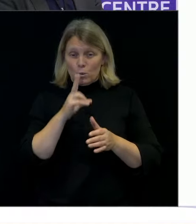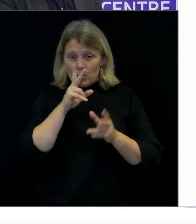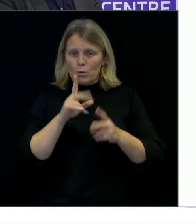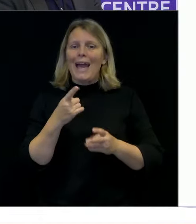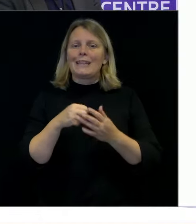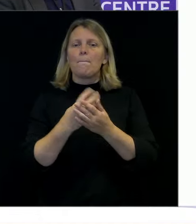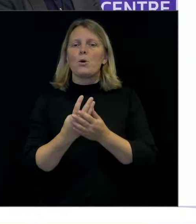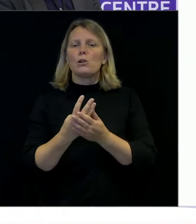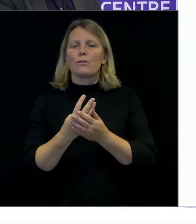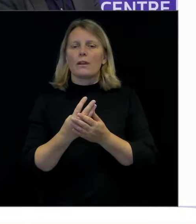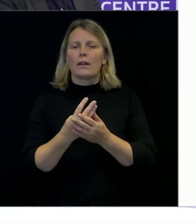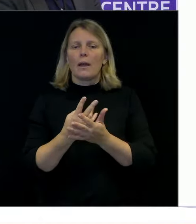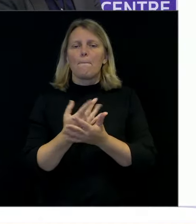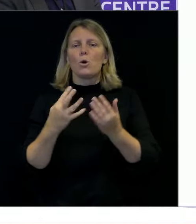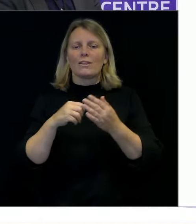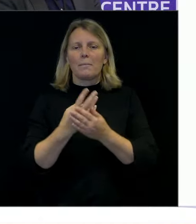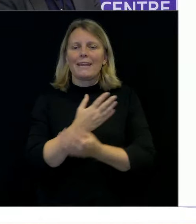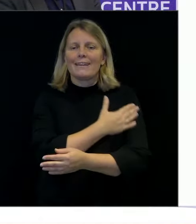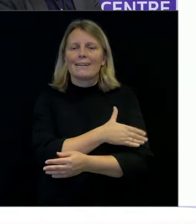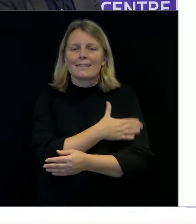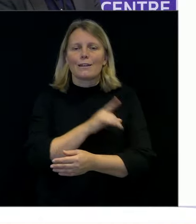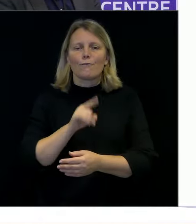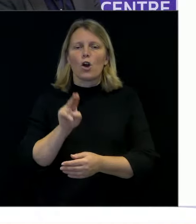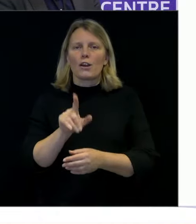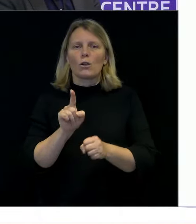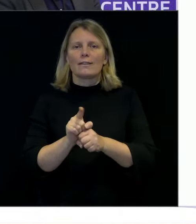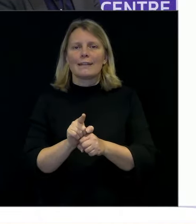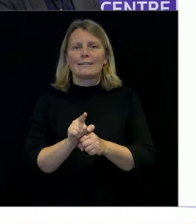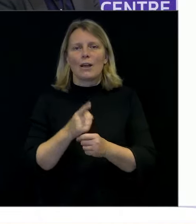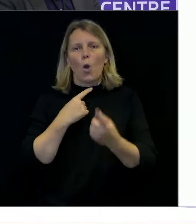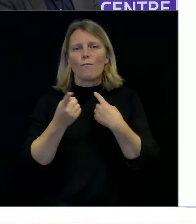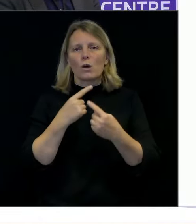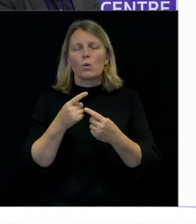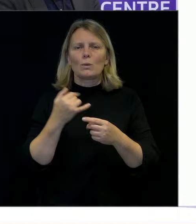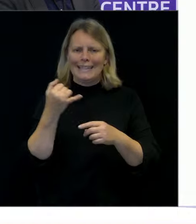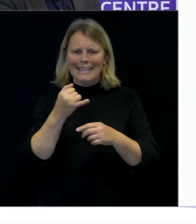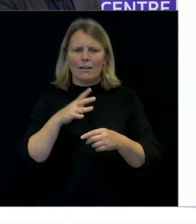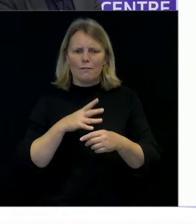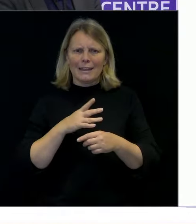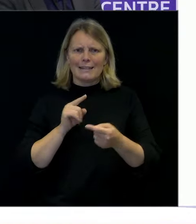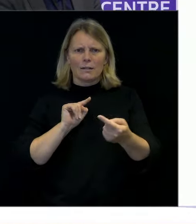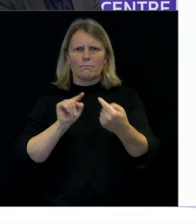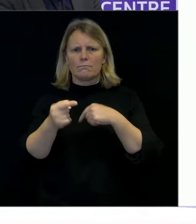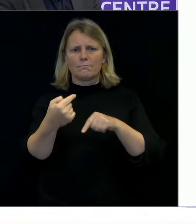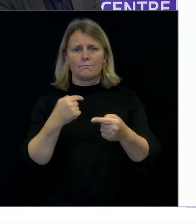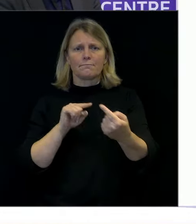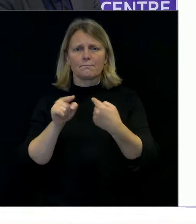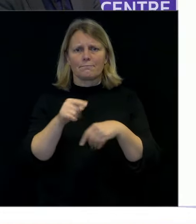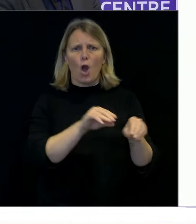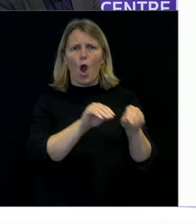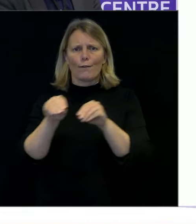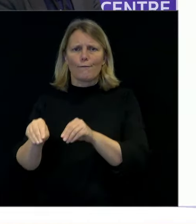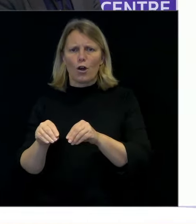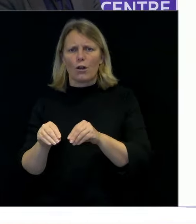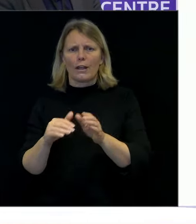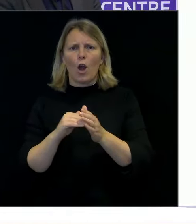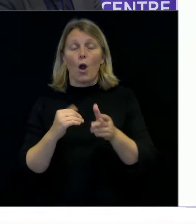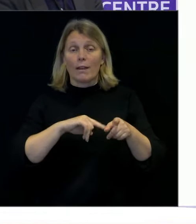En multimediatjäsnt för realtidskonversation,